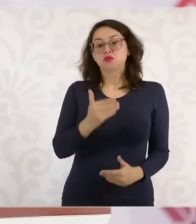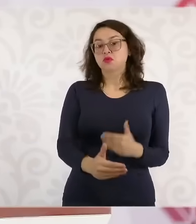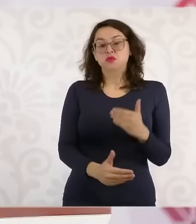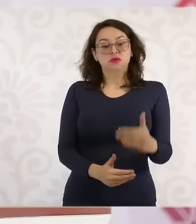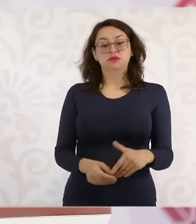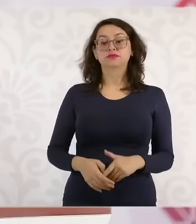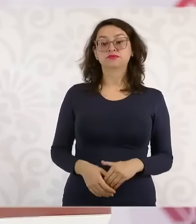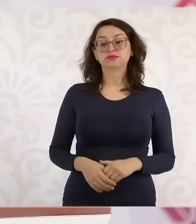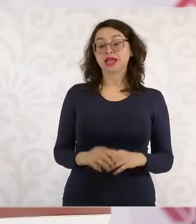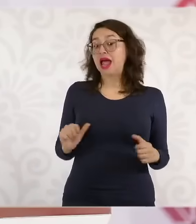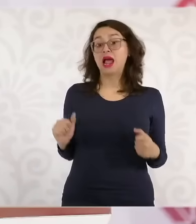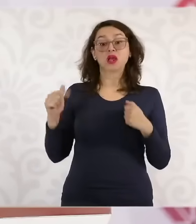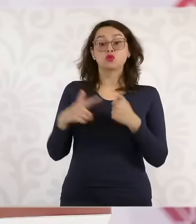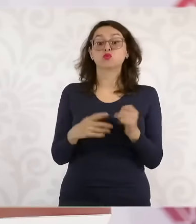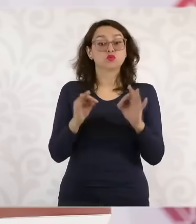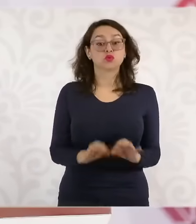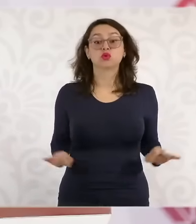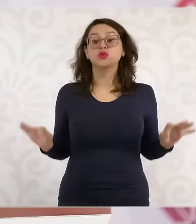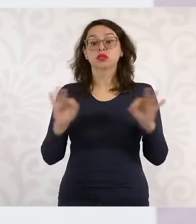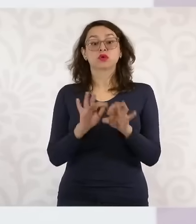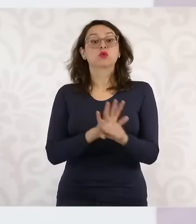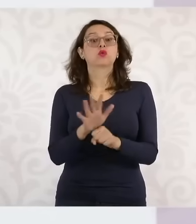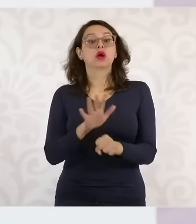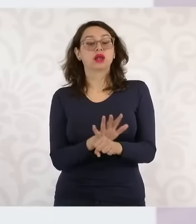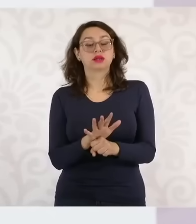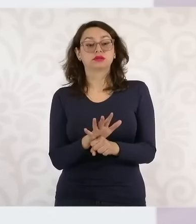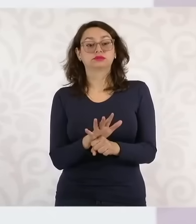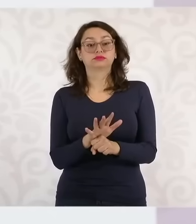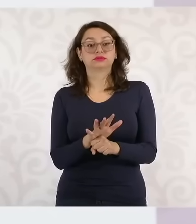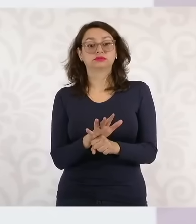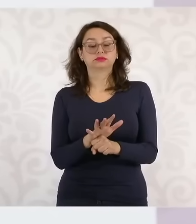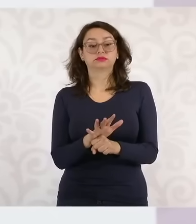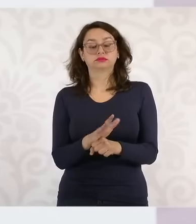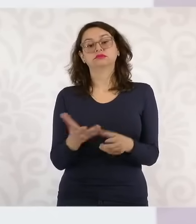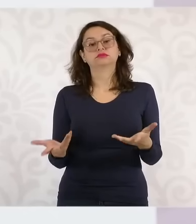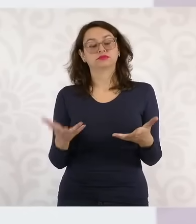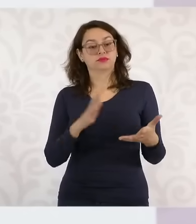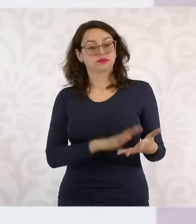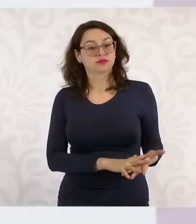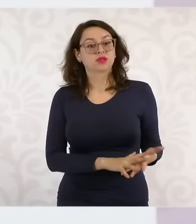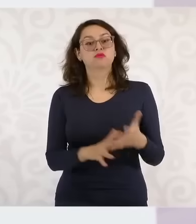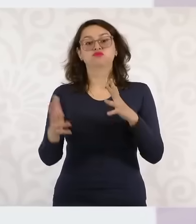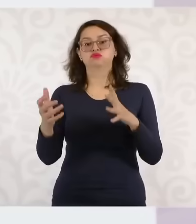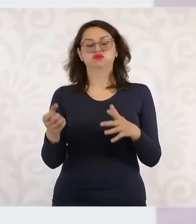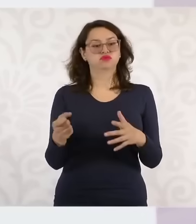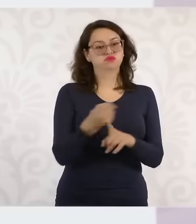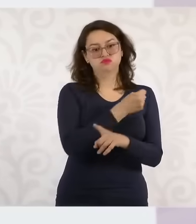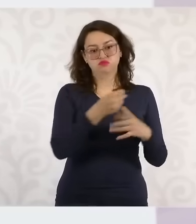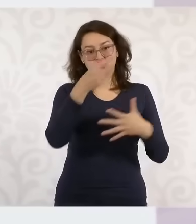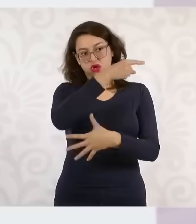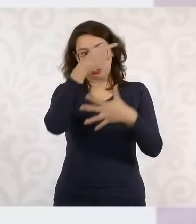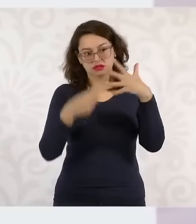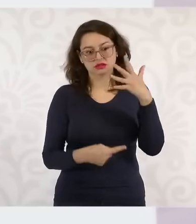que es importante y el indicador es la baja en la violencia en los diferentes estados del país,